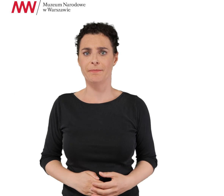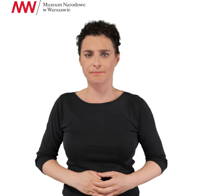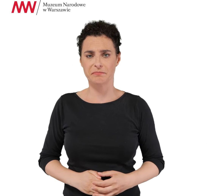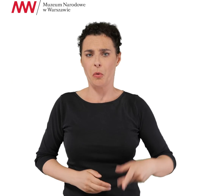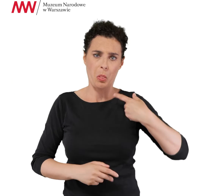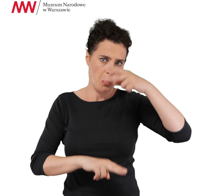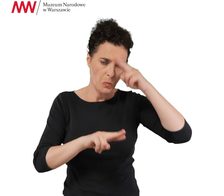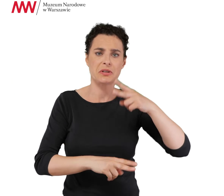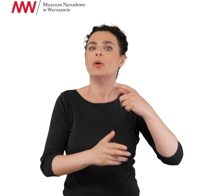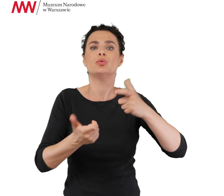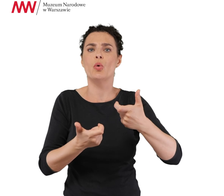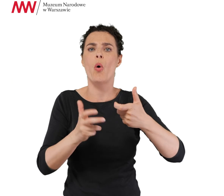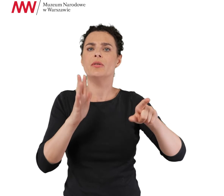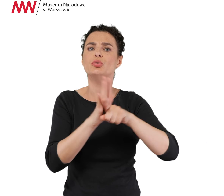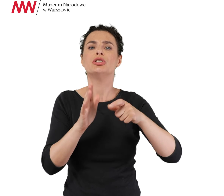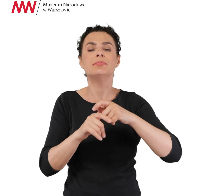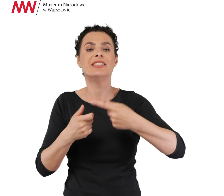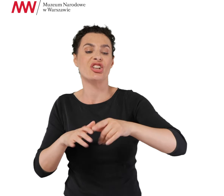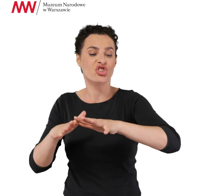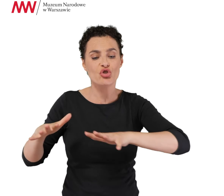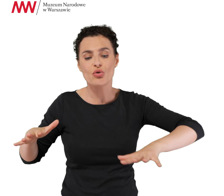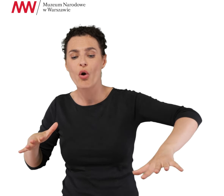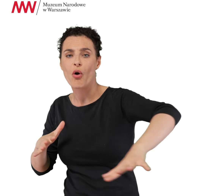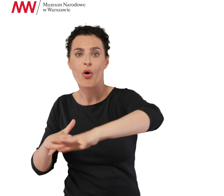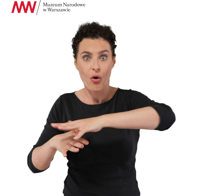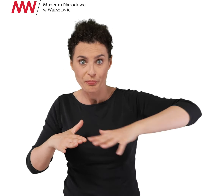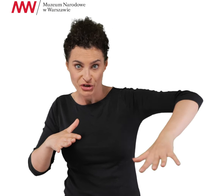za "pewnego rodzaju ciągłość przestrzenną